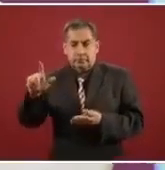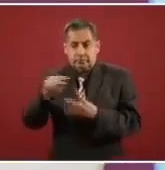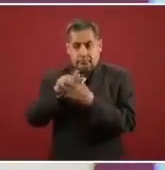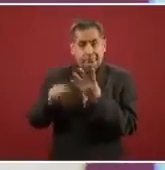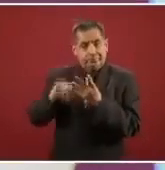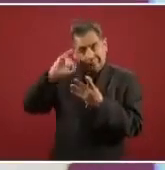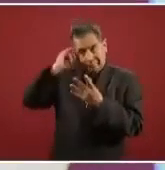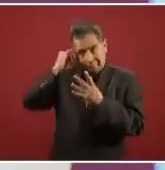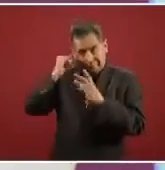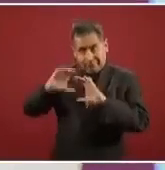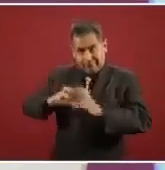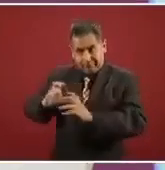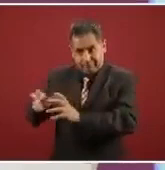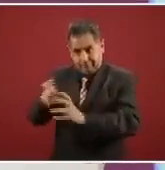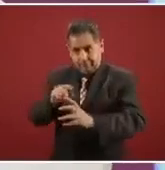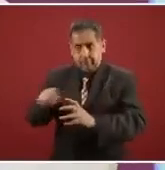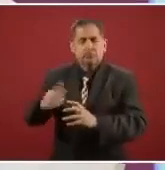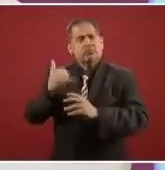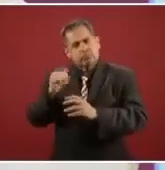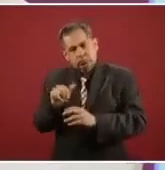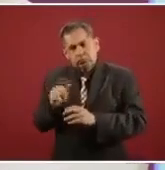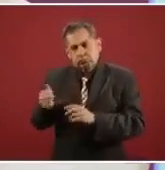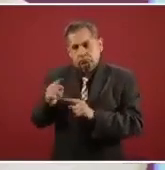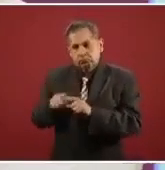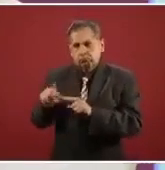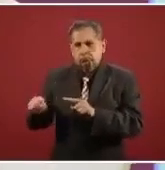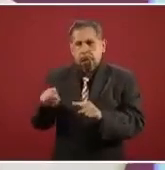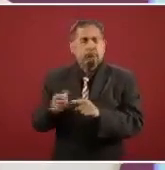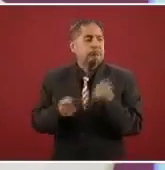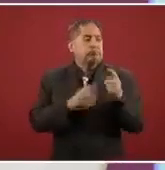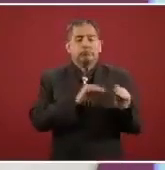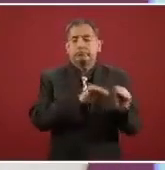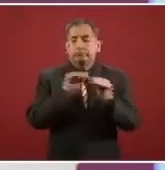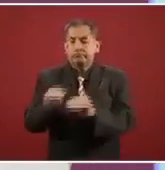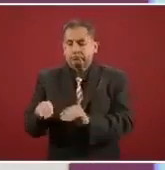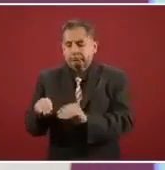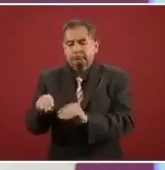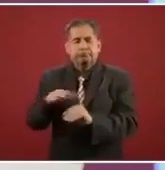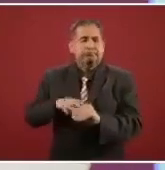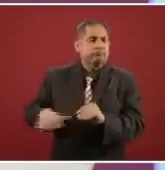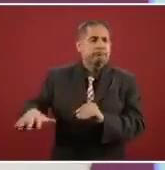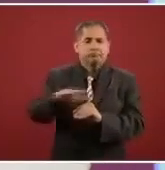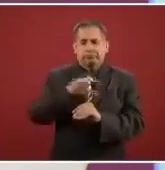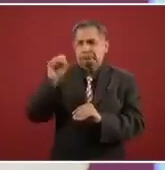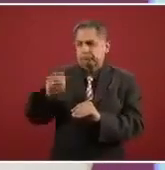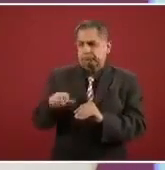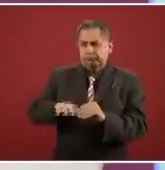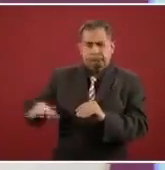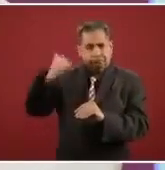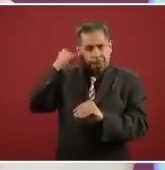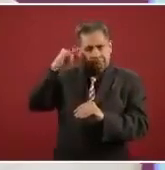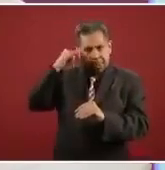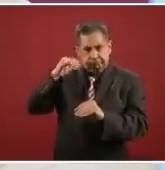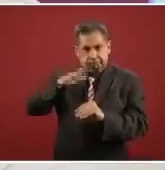otros, que también por diversas razones han emigrado al sureste y a la península de Yucatán.